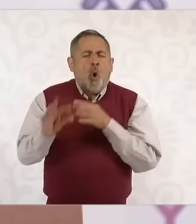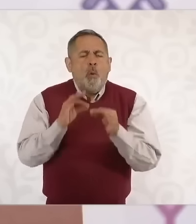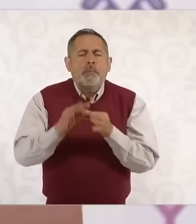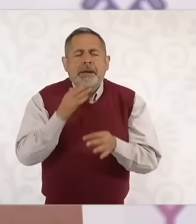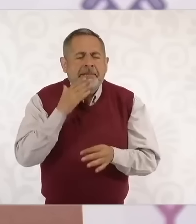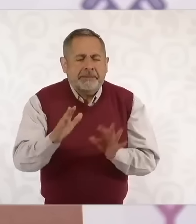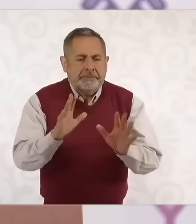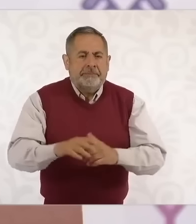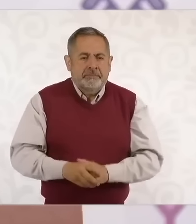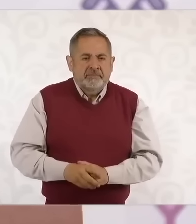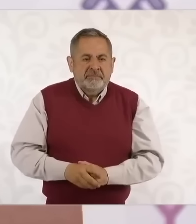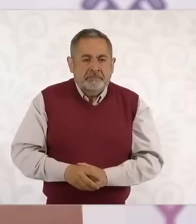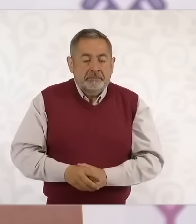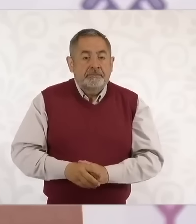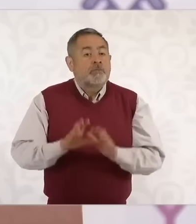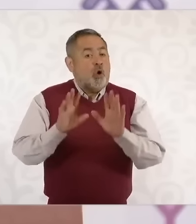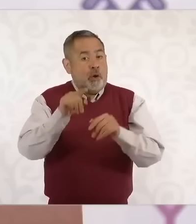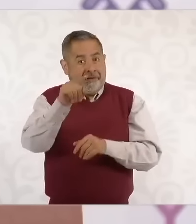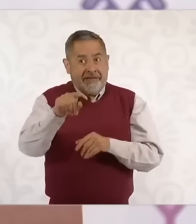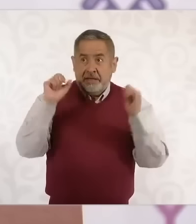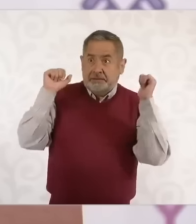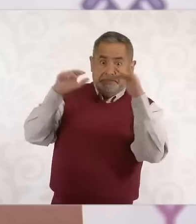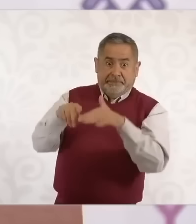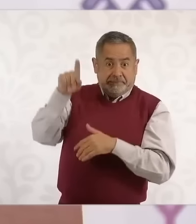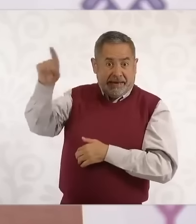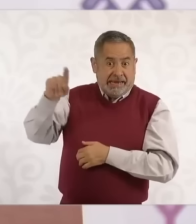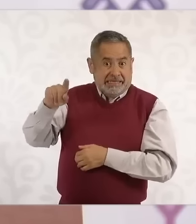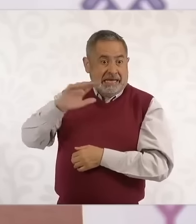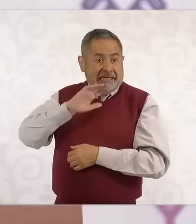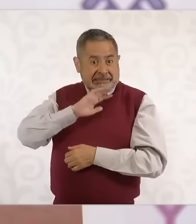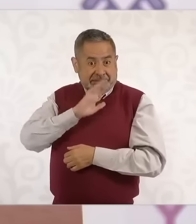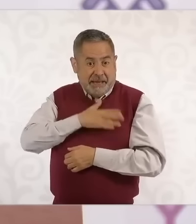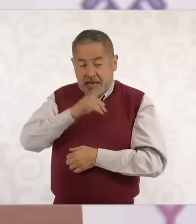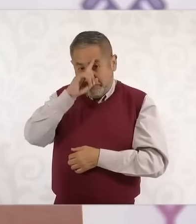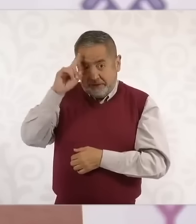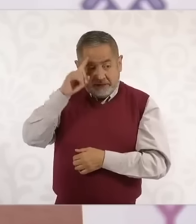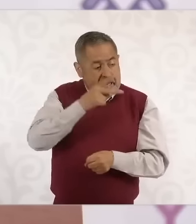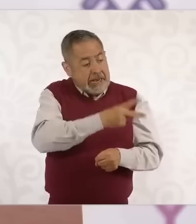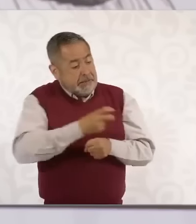Bueno, la feria es muy importante, se está dedicando a México y ¿cuál es el objetivo?